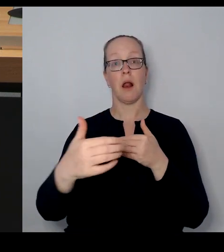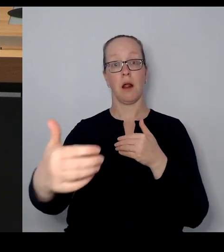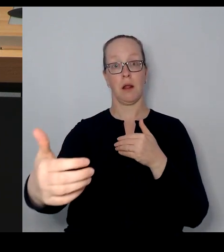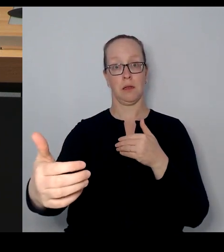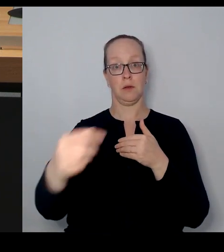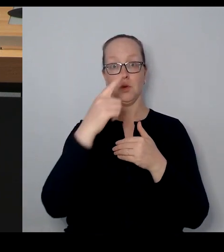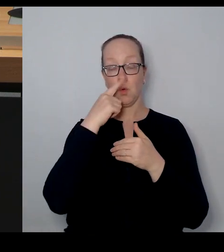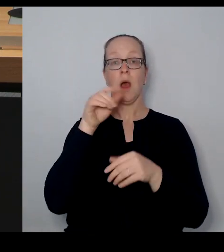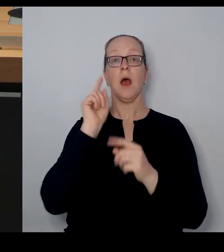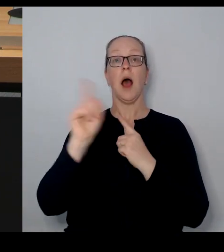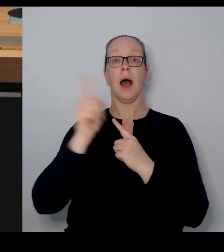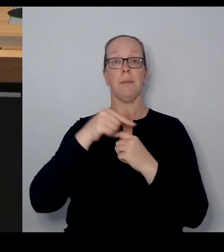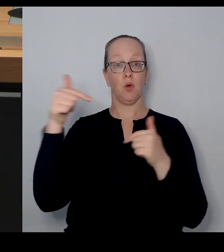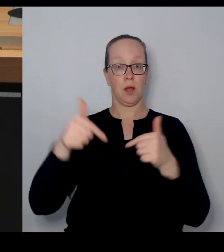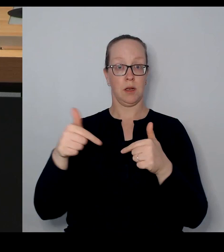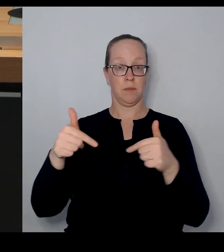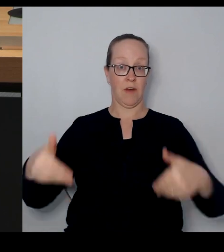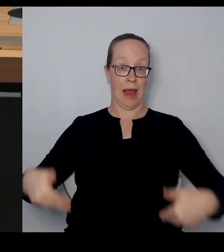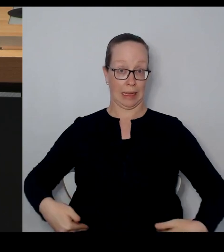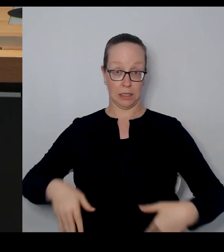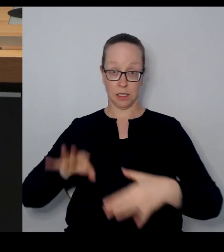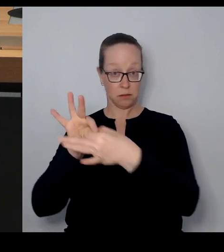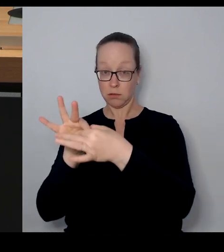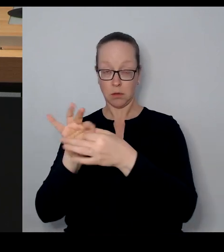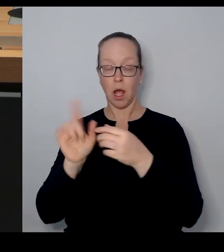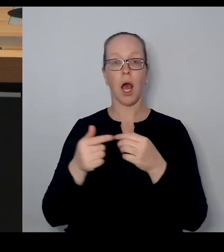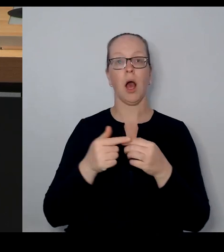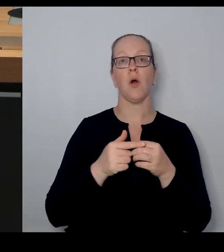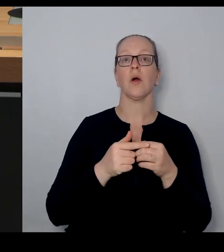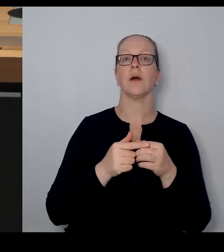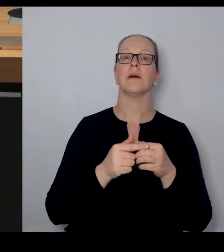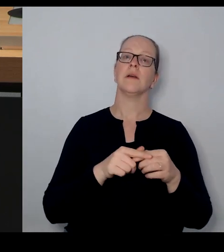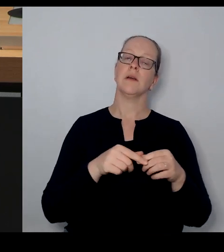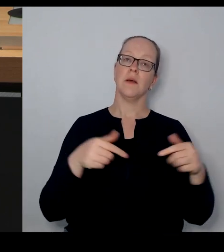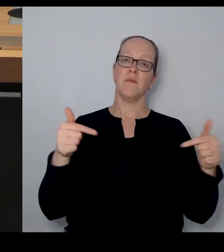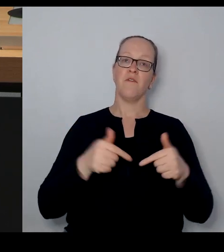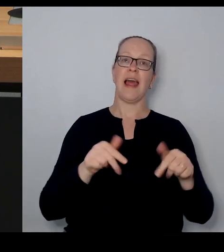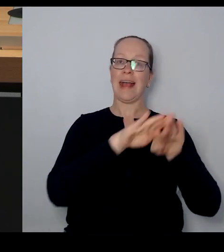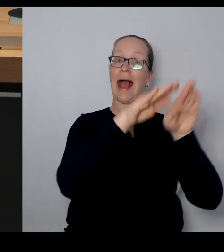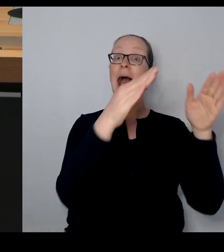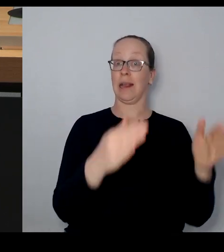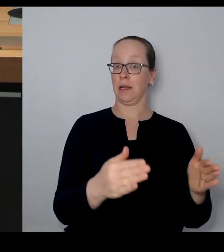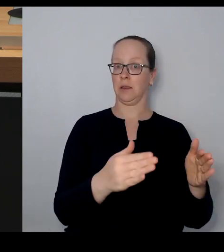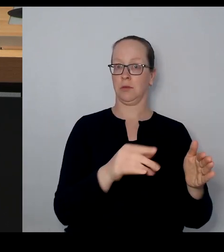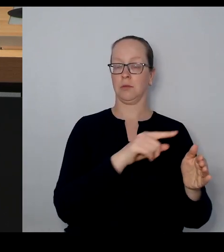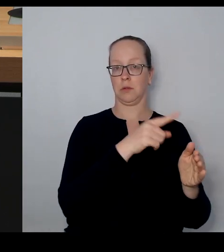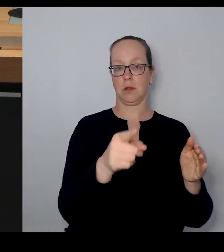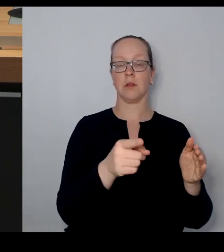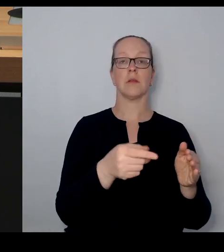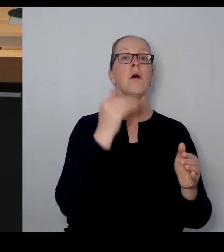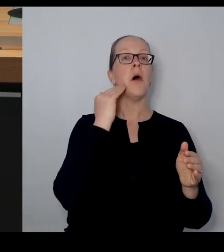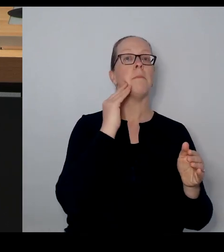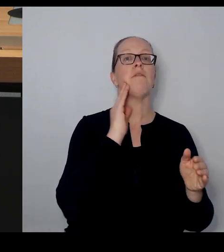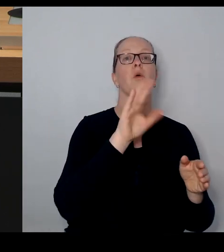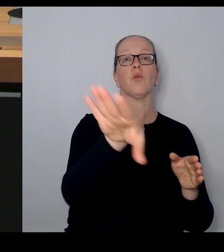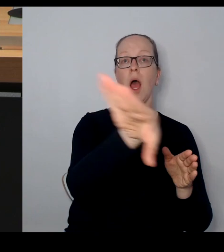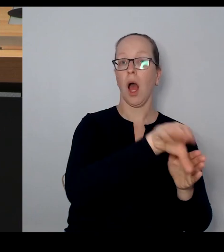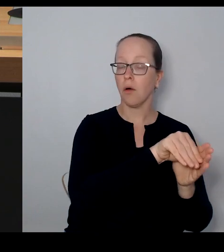Bewohnerinnen und Bewohner auf und müssen dann vier Monate, sechs Monate, acht Monate. Und es gab auch schon Extremfälle von deutlich über einem Jahr auf die